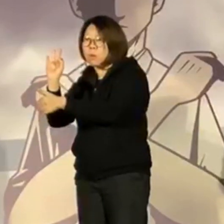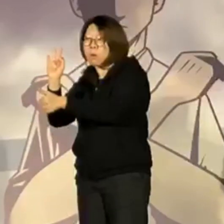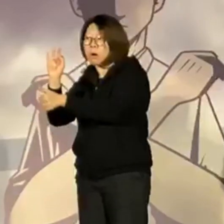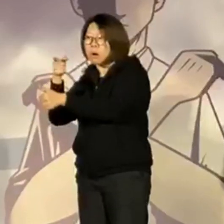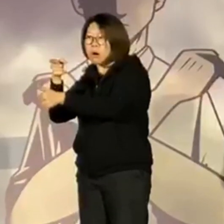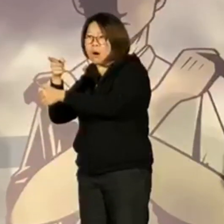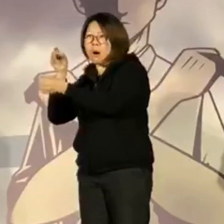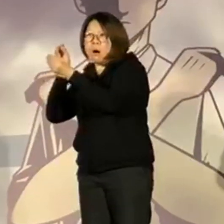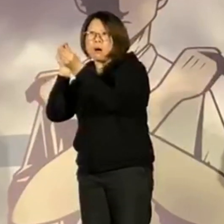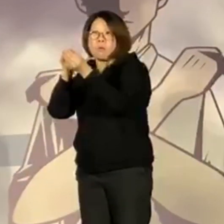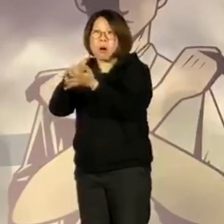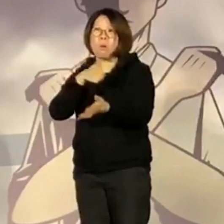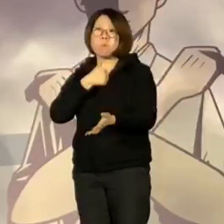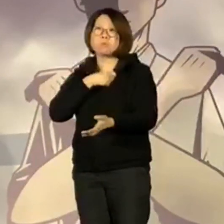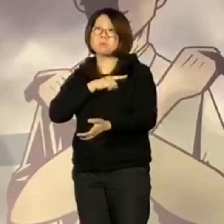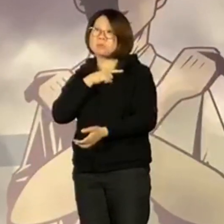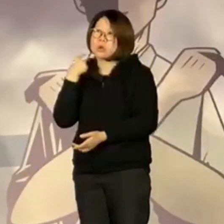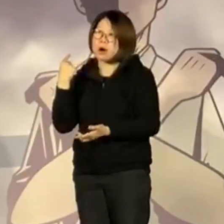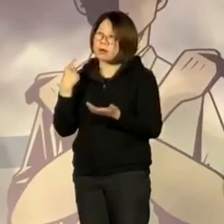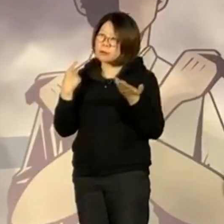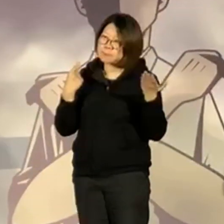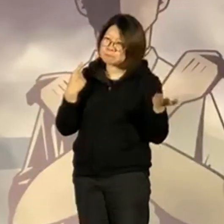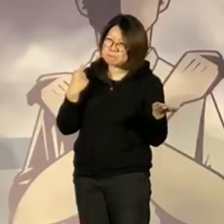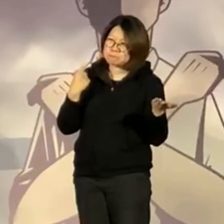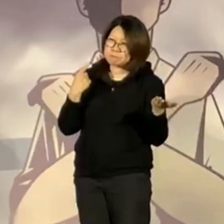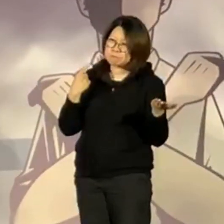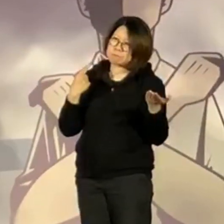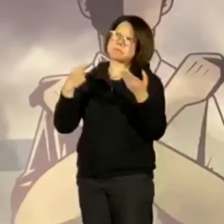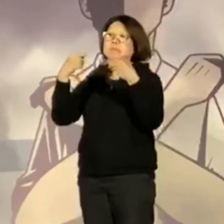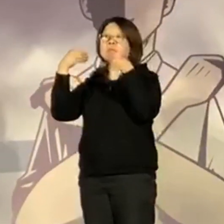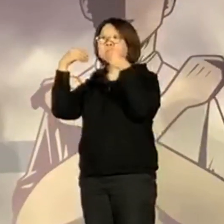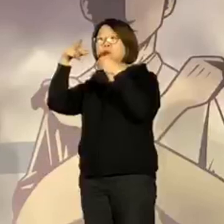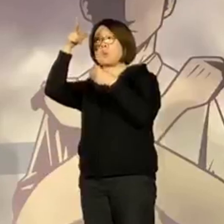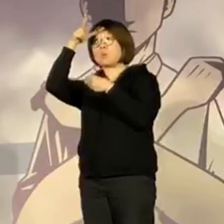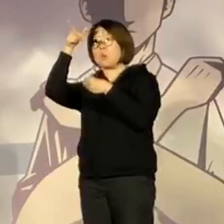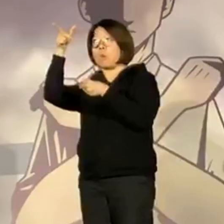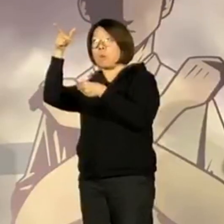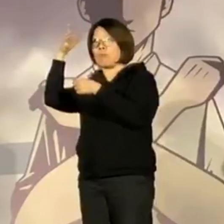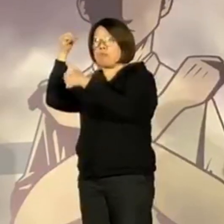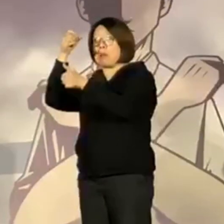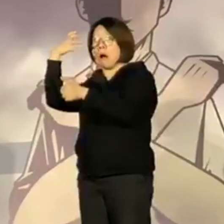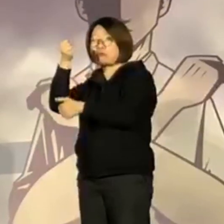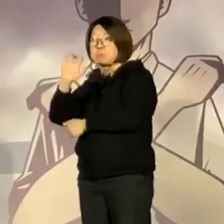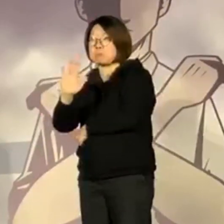甚至只不過是同我們自己的朋友交流 我們的學生可能看不到我們的post